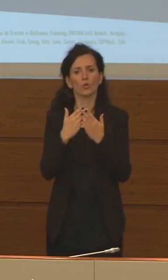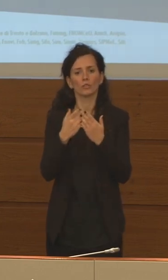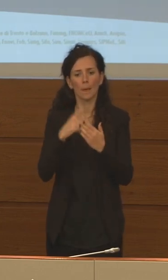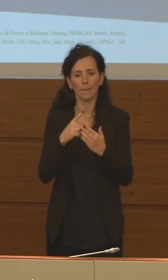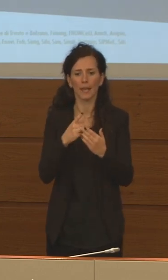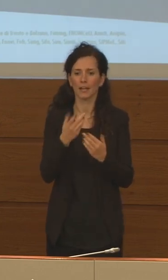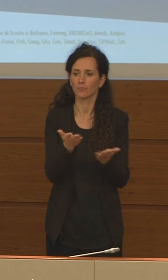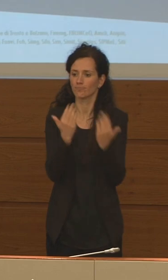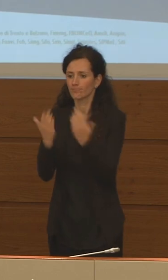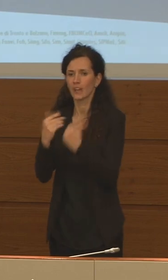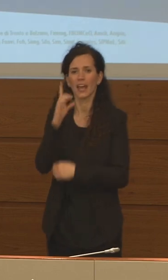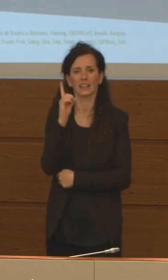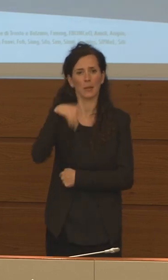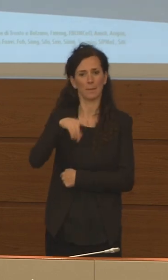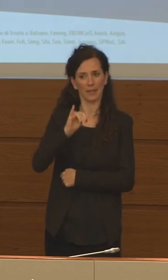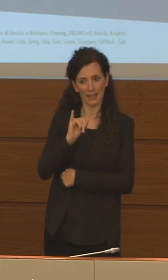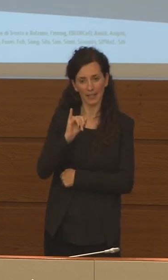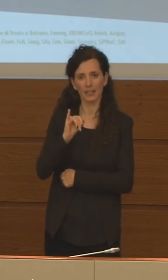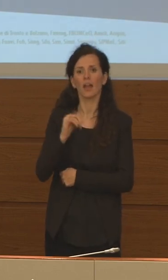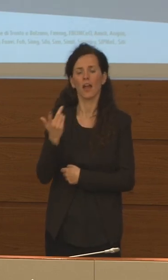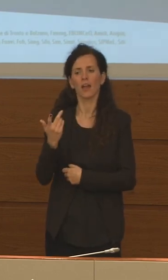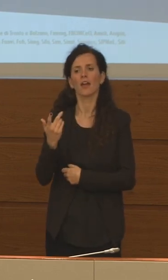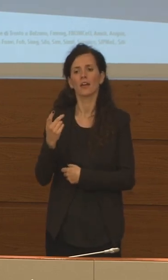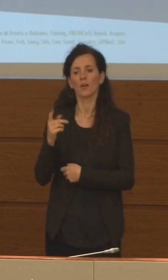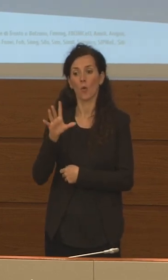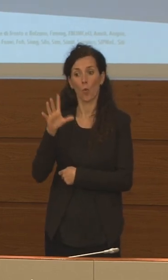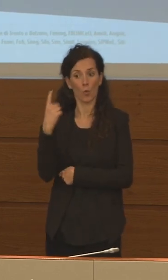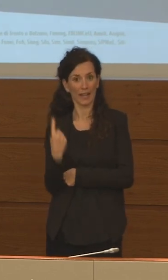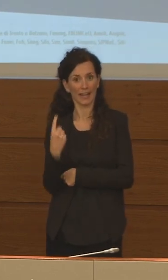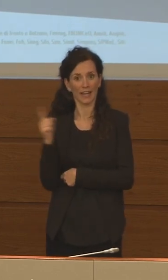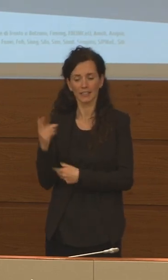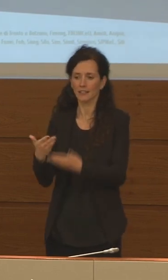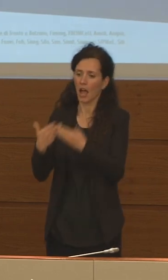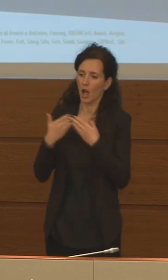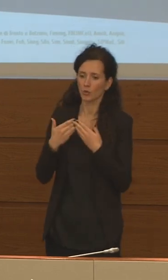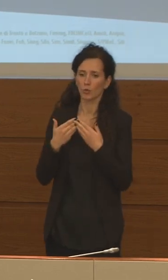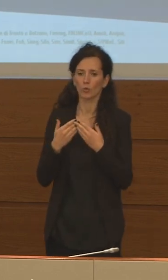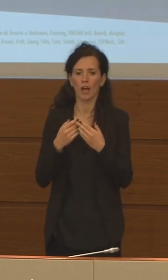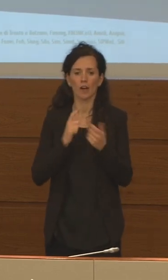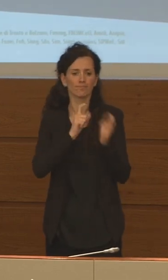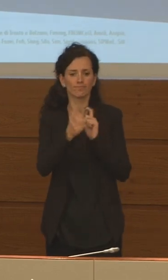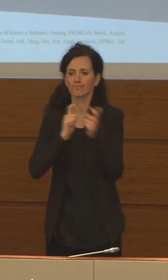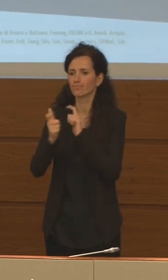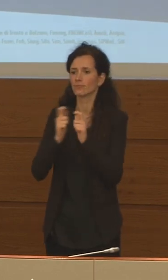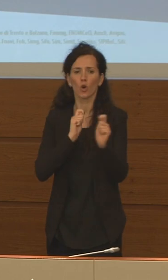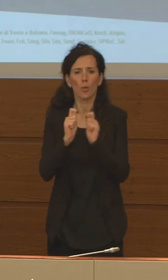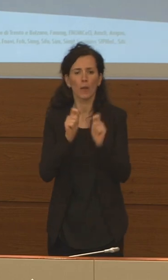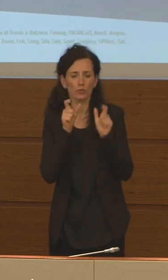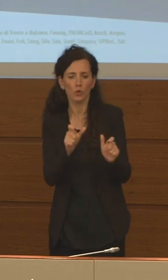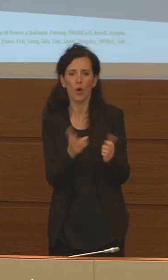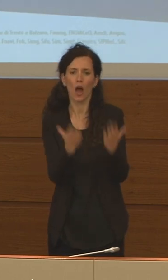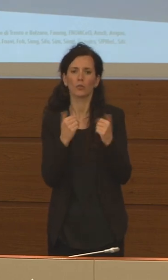necessario e ci sta aiutando anche nei rapporti commerciali per l'acquisizione delle mascherine, quindi ringrazio questo importante gruppo